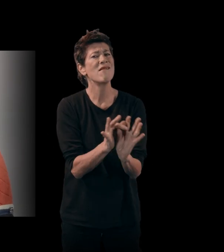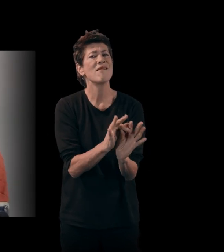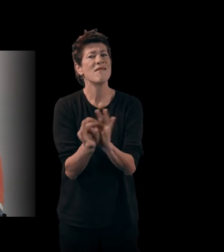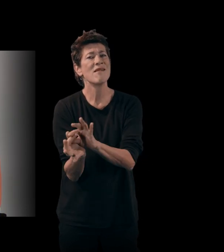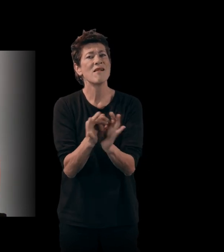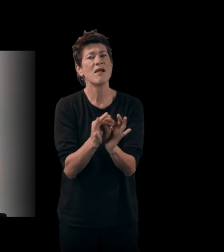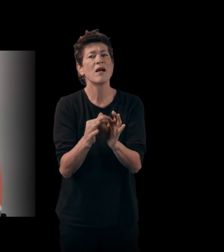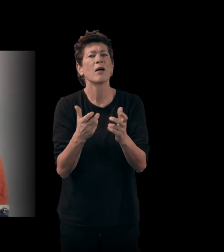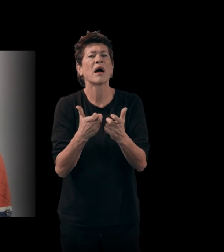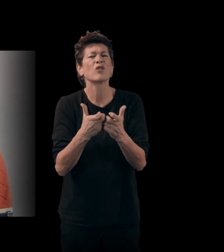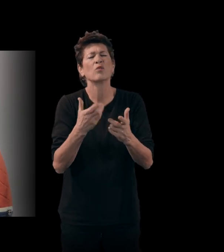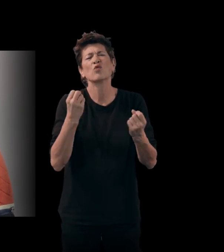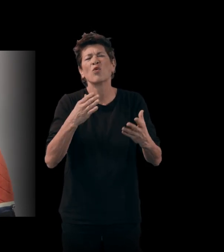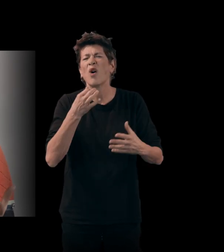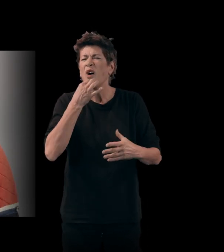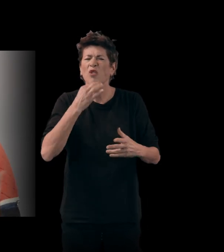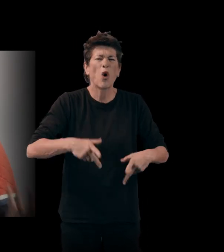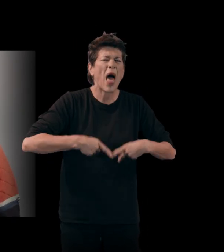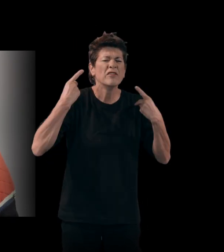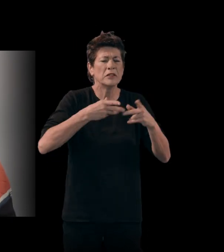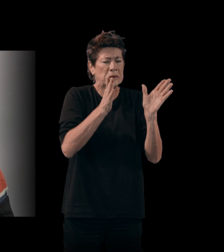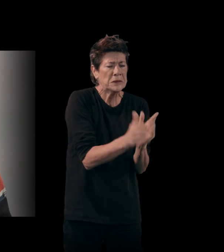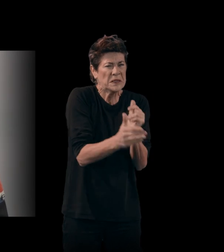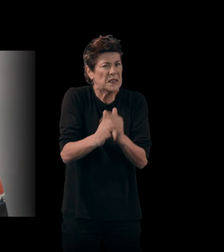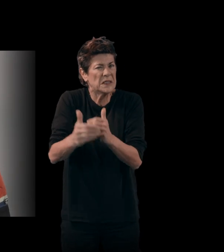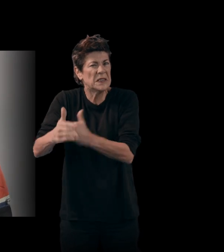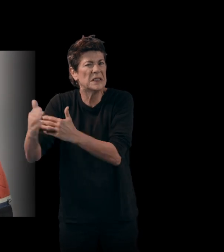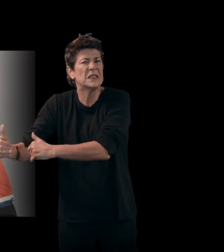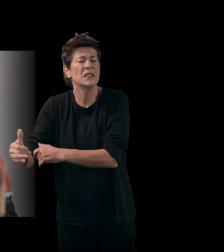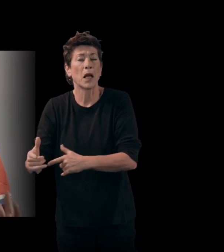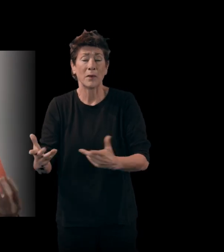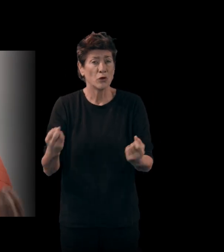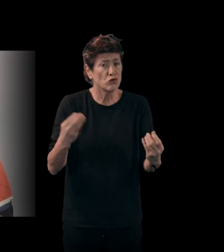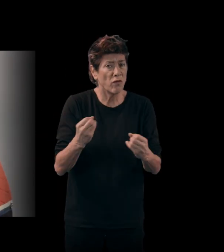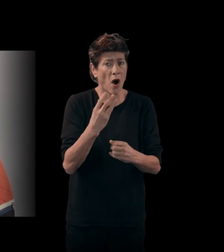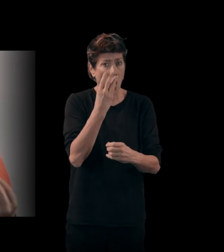Quand je dis qu’on compartimente les choses, en Nouvelle-Calédonie, il y a une présence vietnamienne.